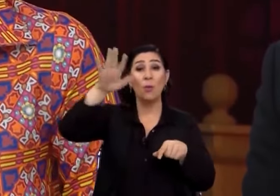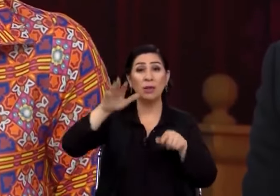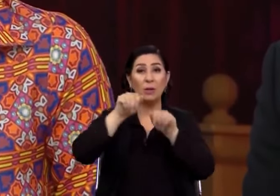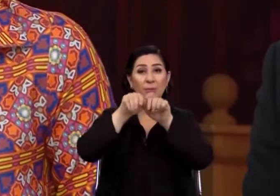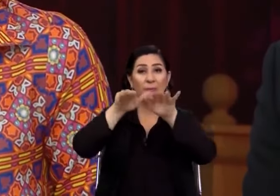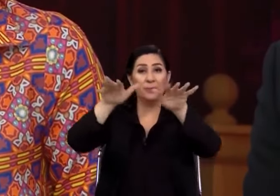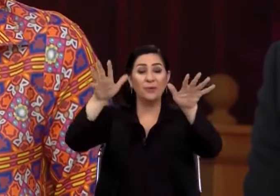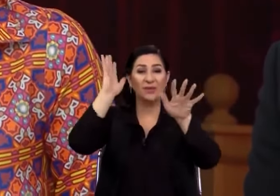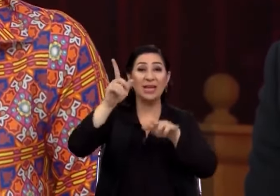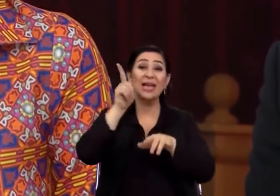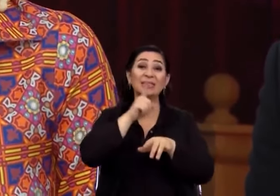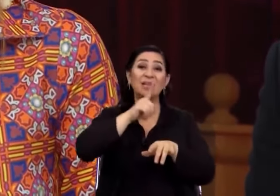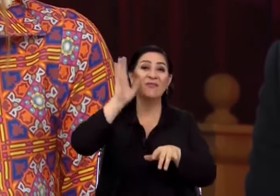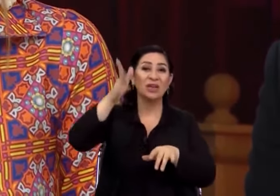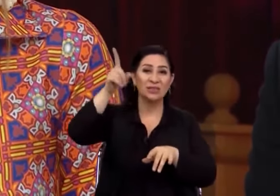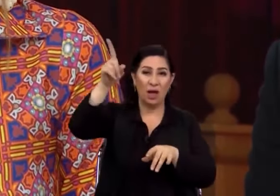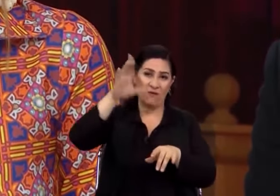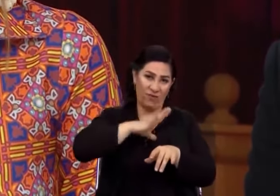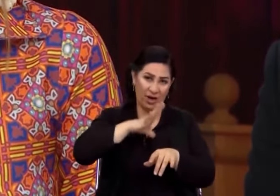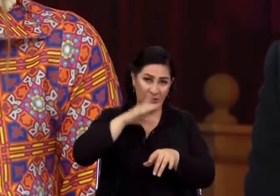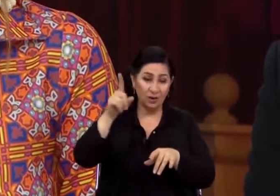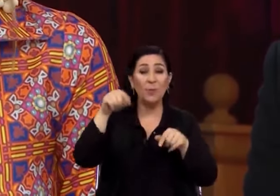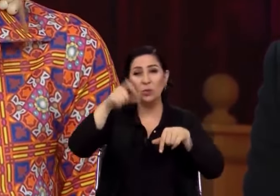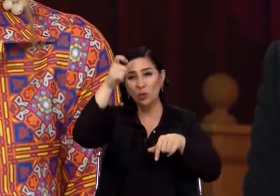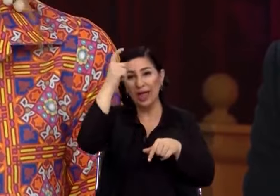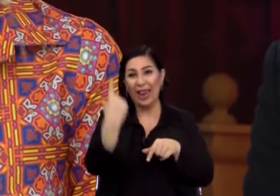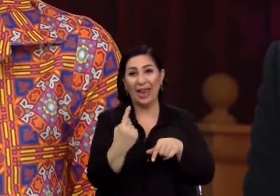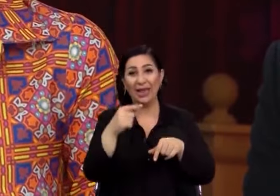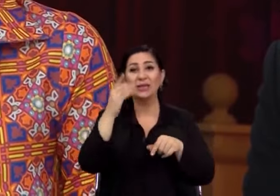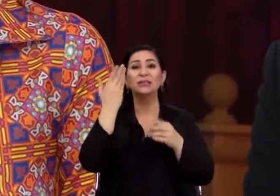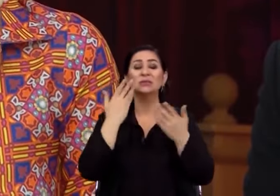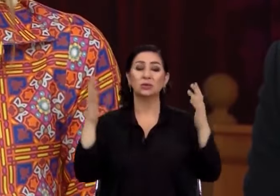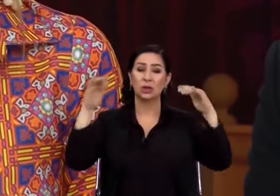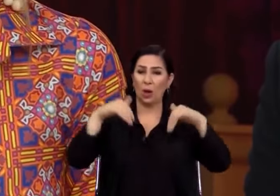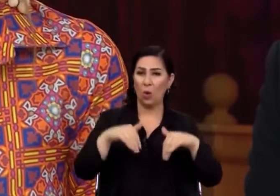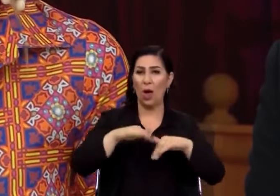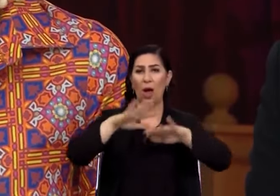özellikle İngiltere'de Eee izleyiciler geliyorlar ve herkes